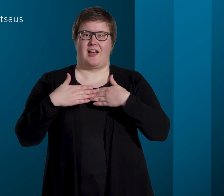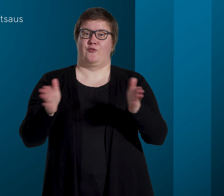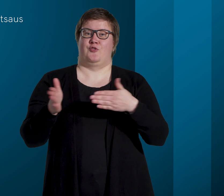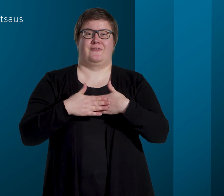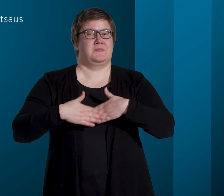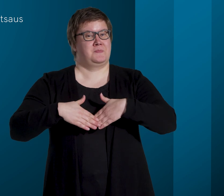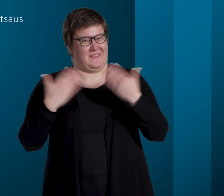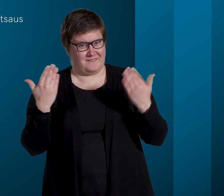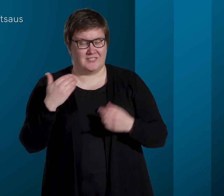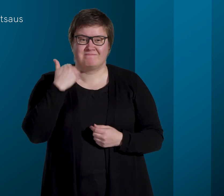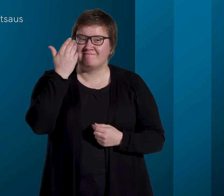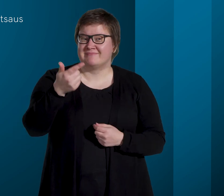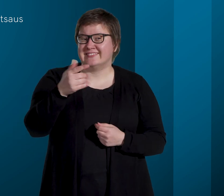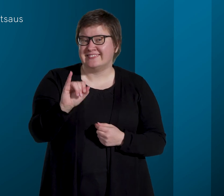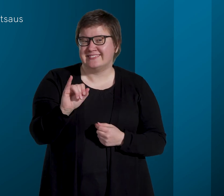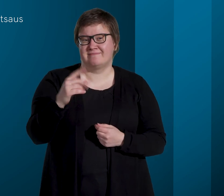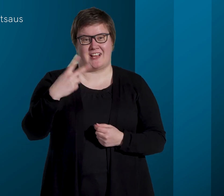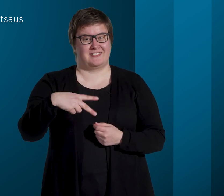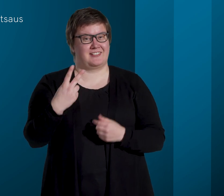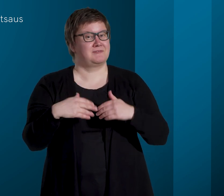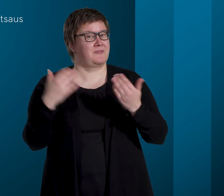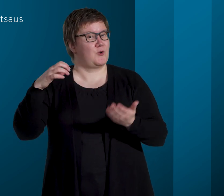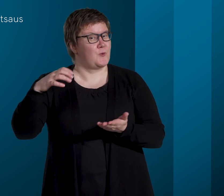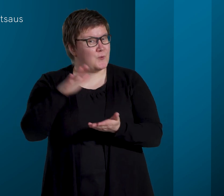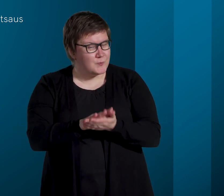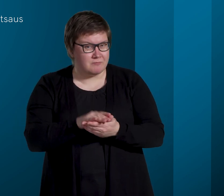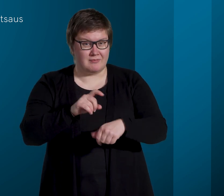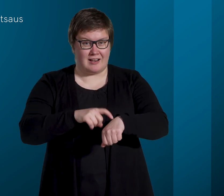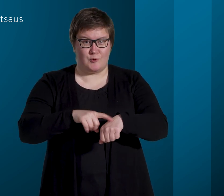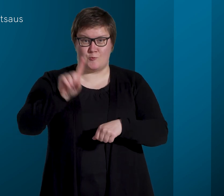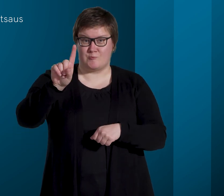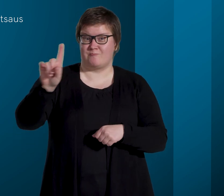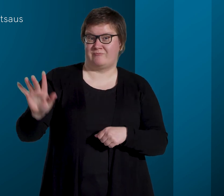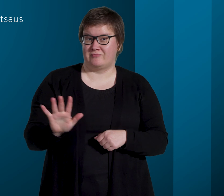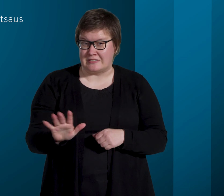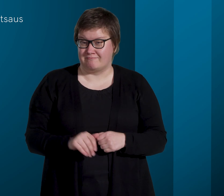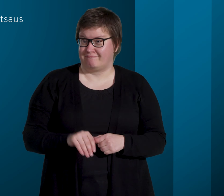avointen ovien päivä tiistaina 22.10. klo 13-17!